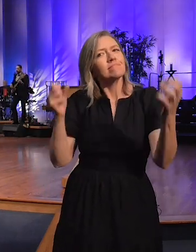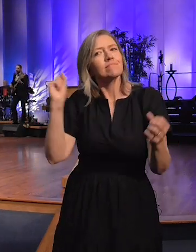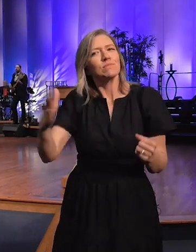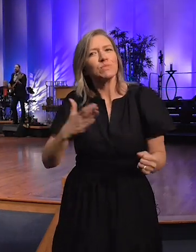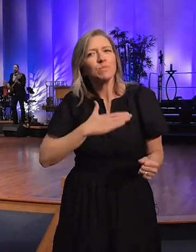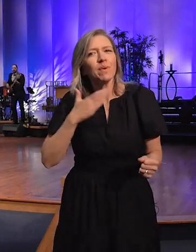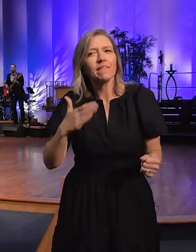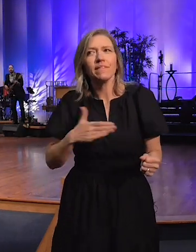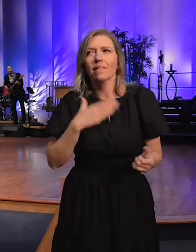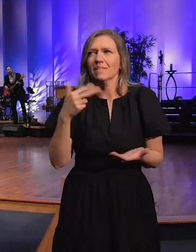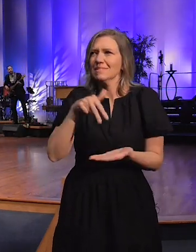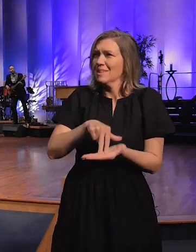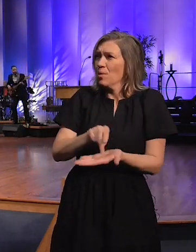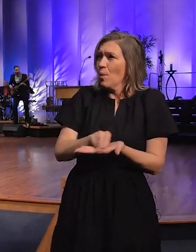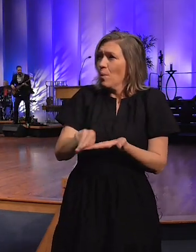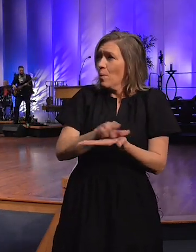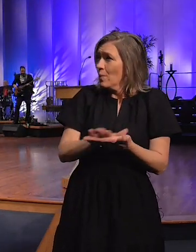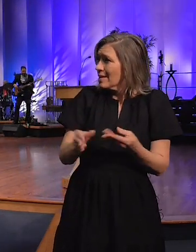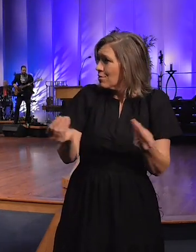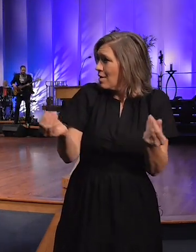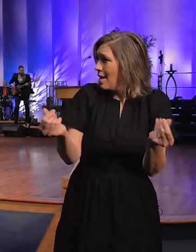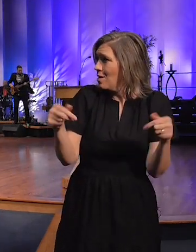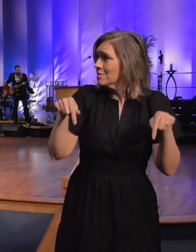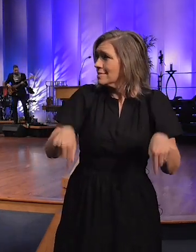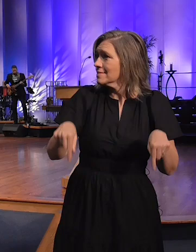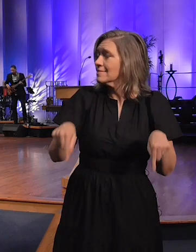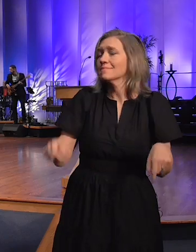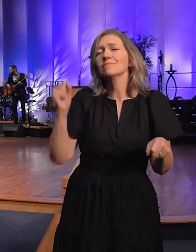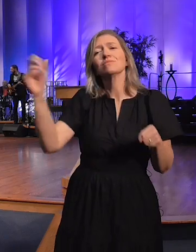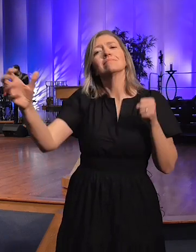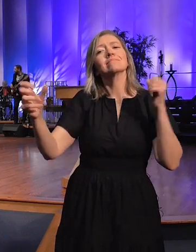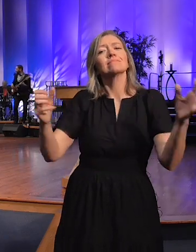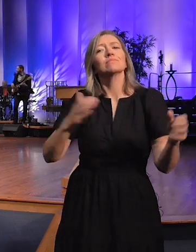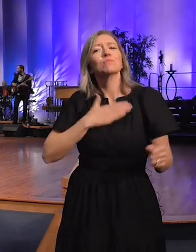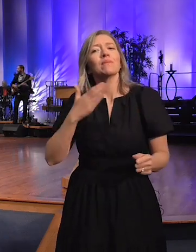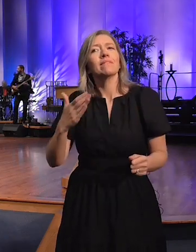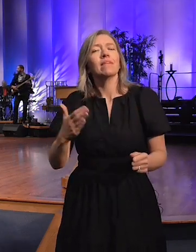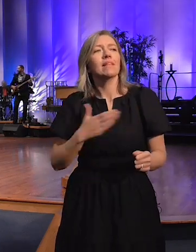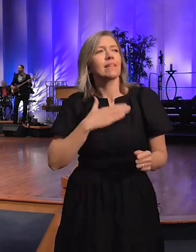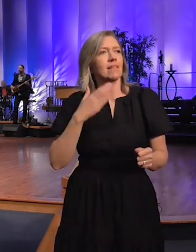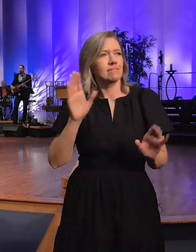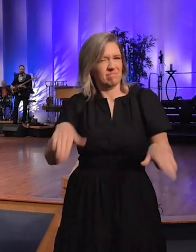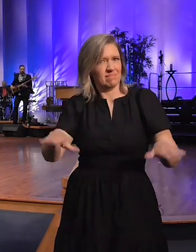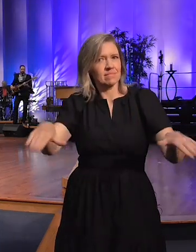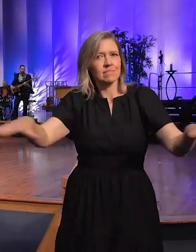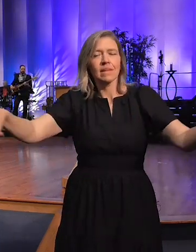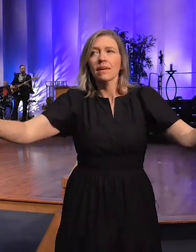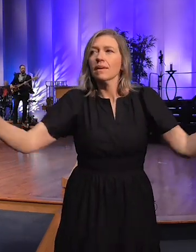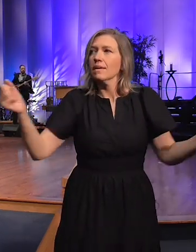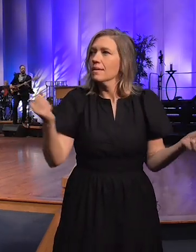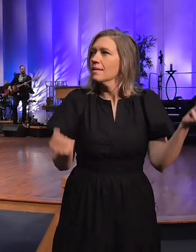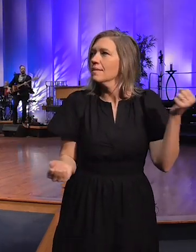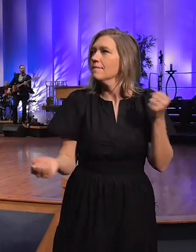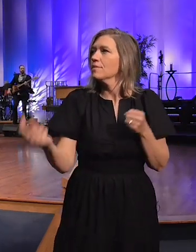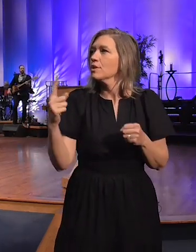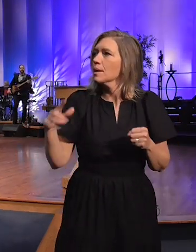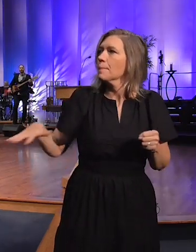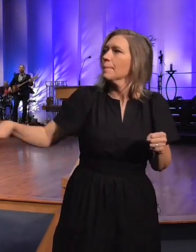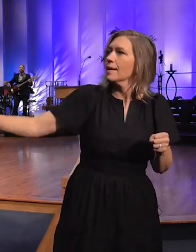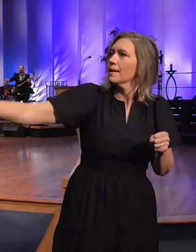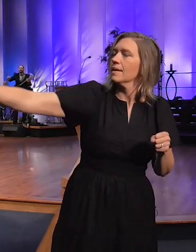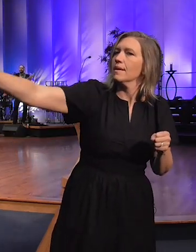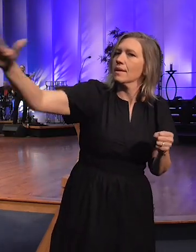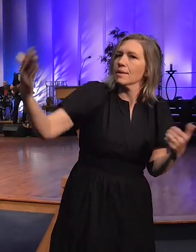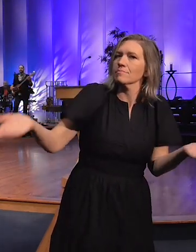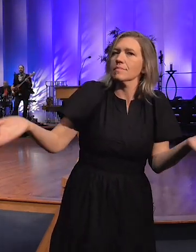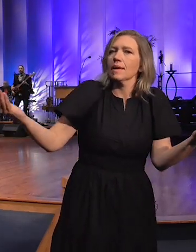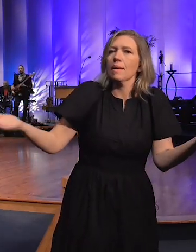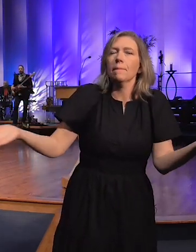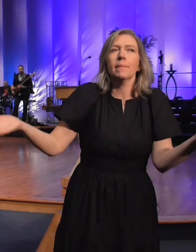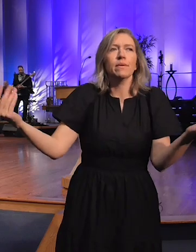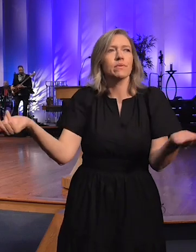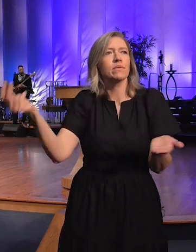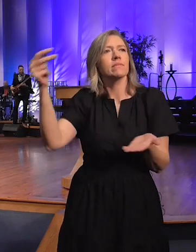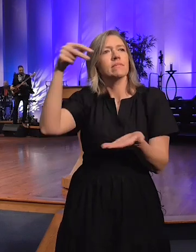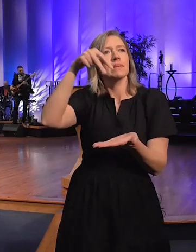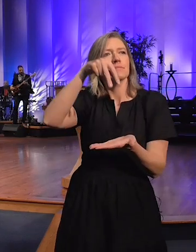en Tierra Santa, hagamos un alegre descenso, dijo, oye, oye, oye, todos levántense,